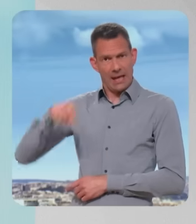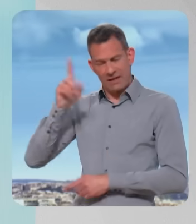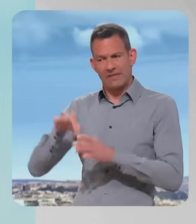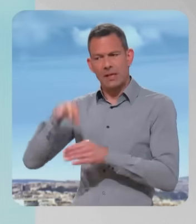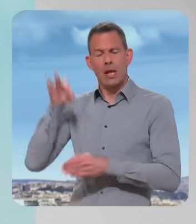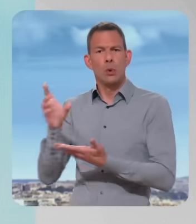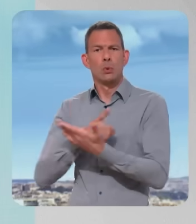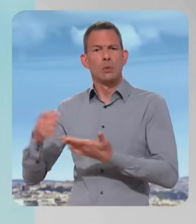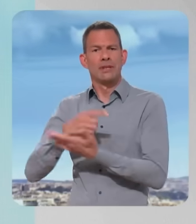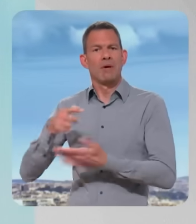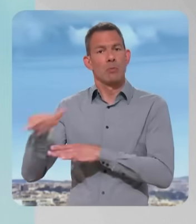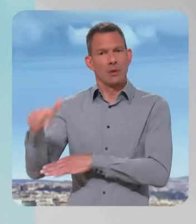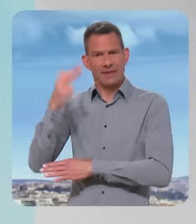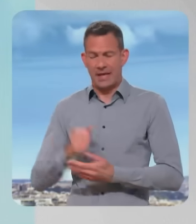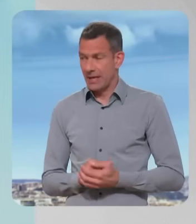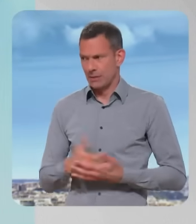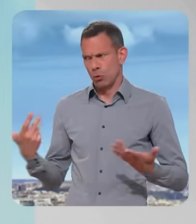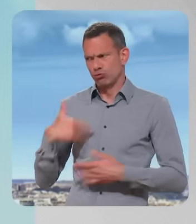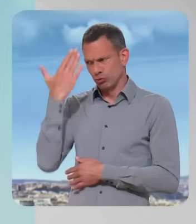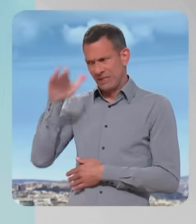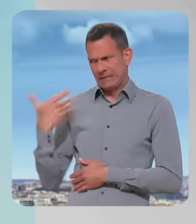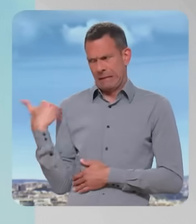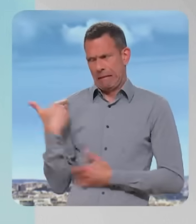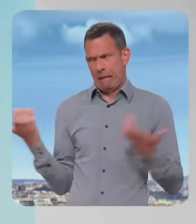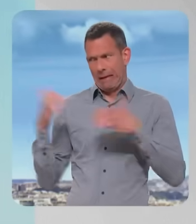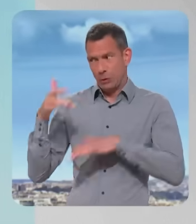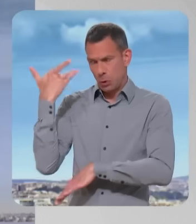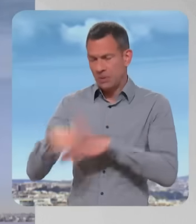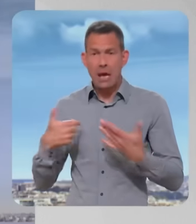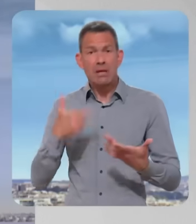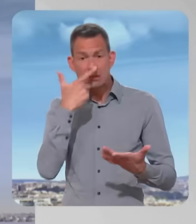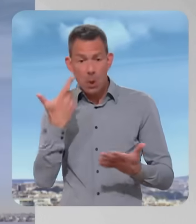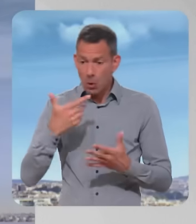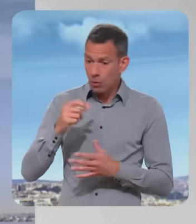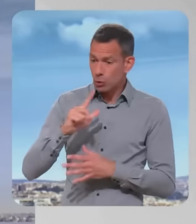Thomas, vous recevez M.Bompard, coordinateur de LFI et député des Bouches-du-Rhône.